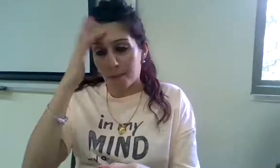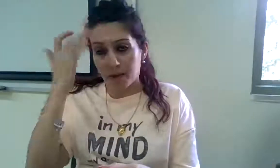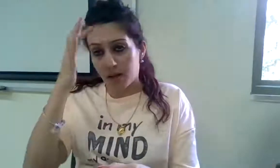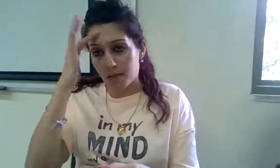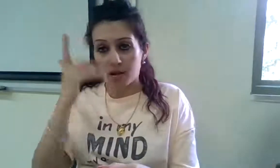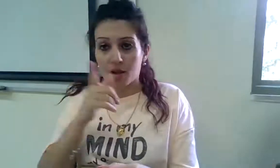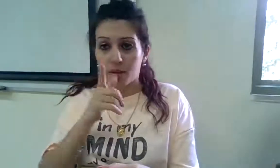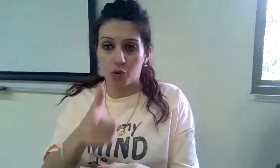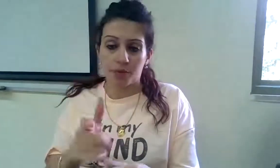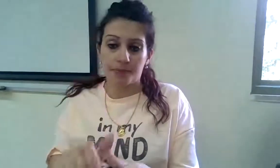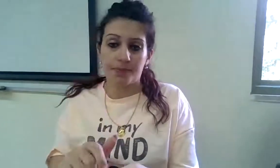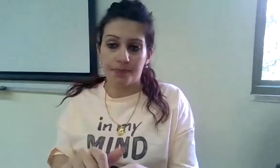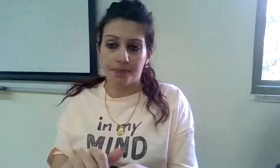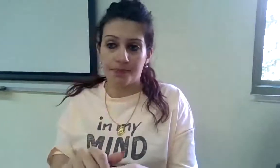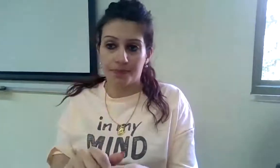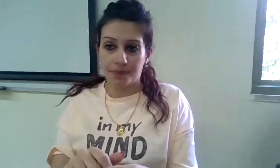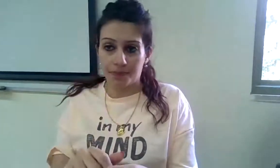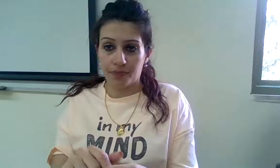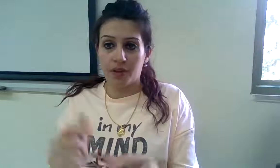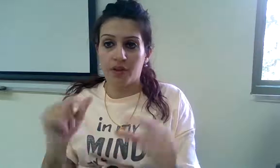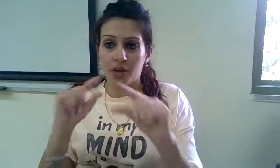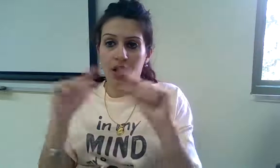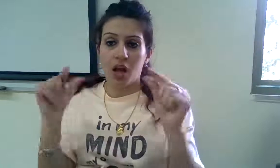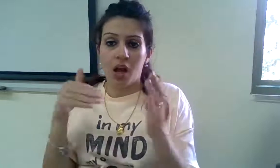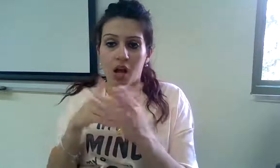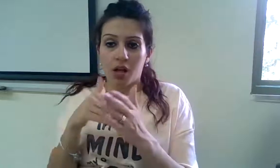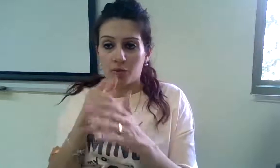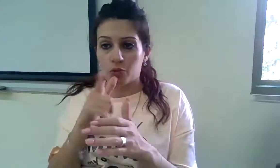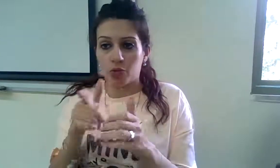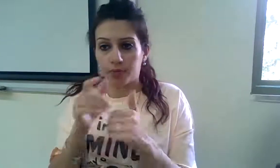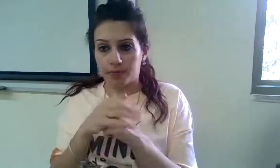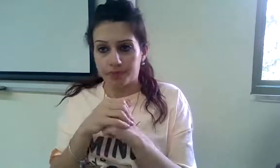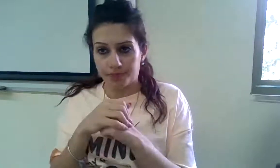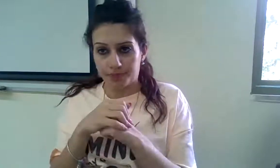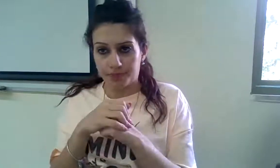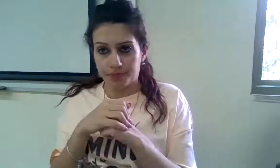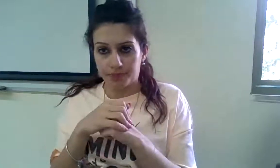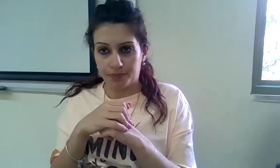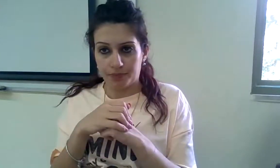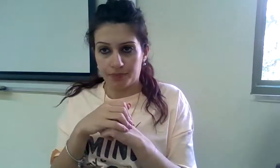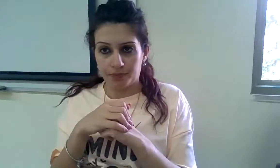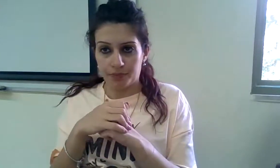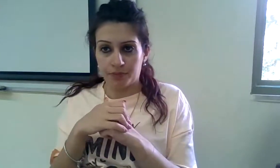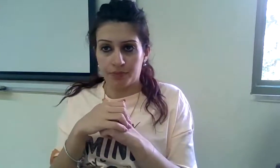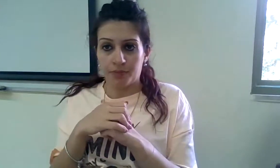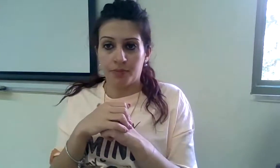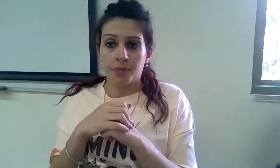ولكنني سأذكره. فقد تحدث المشارك عن دور الآباء